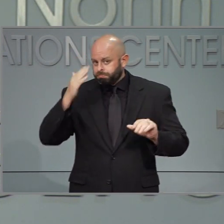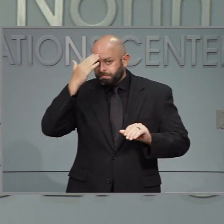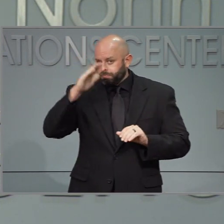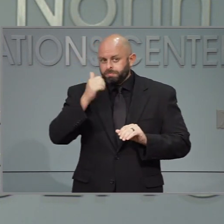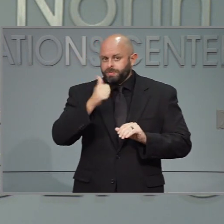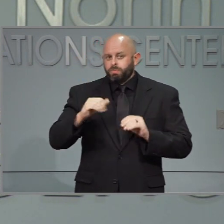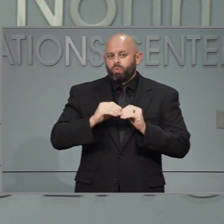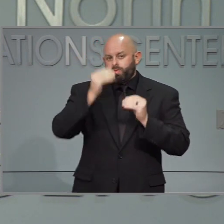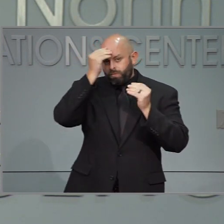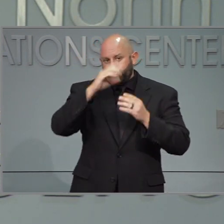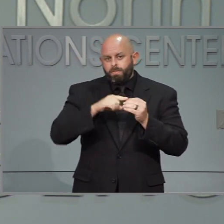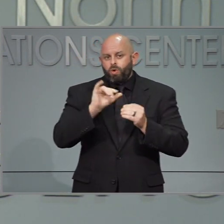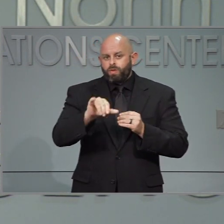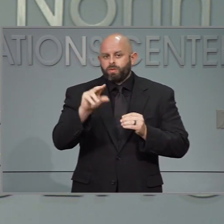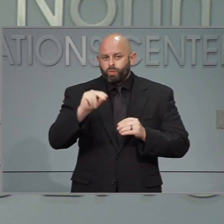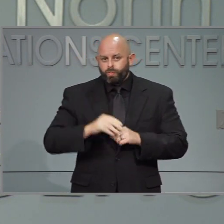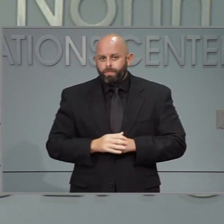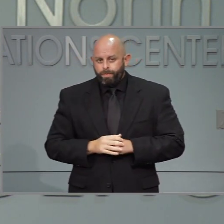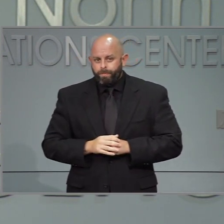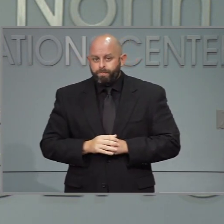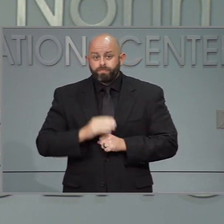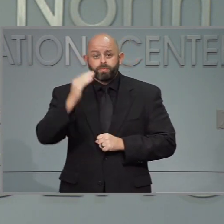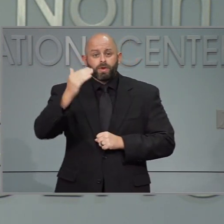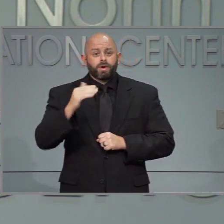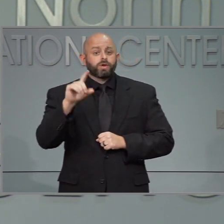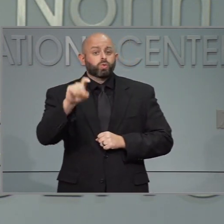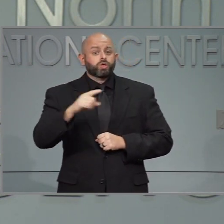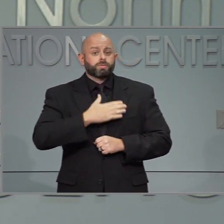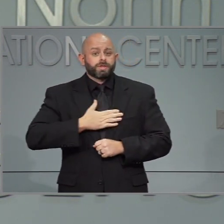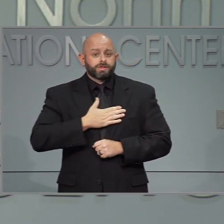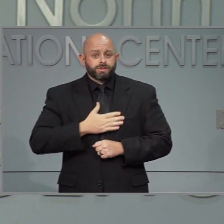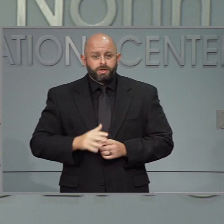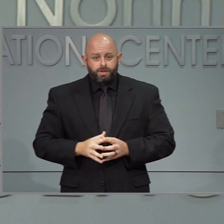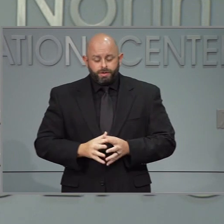ninguna e información sobre esto.